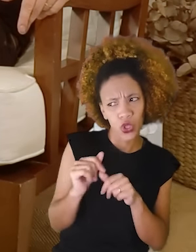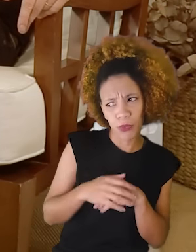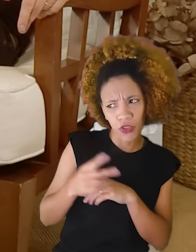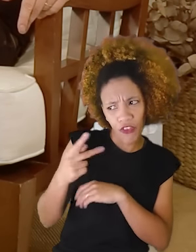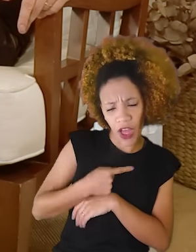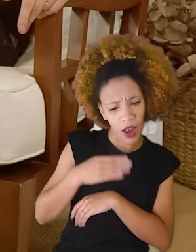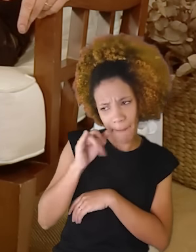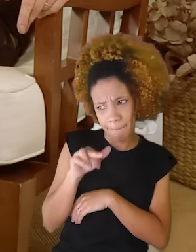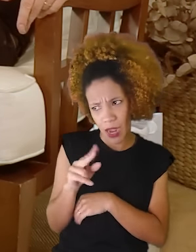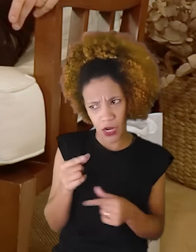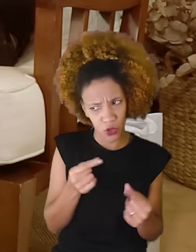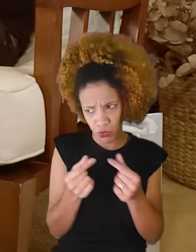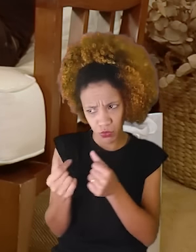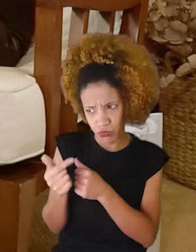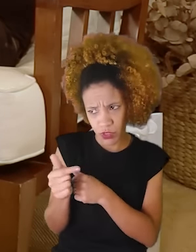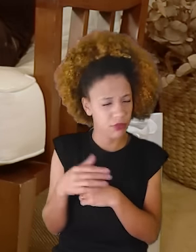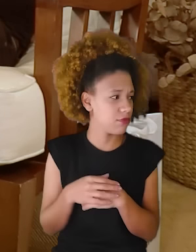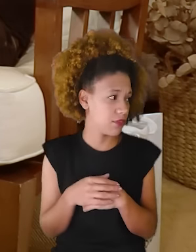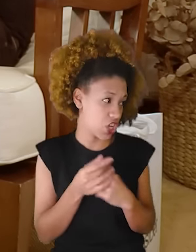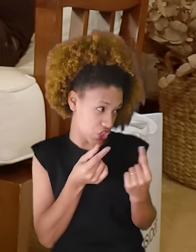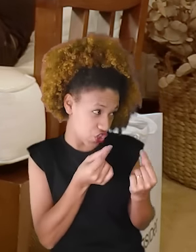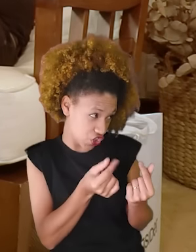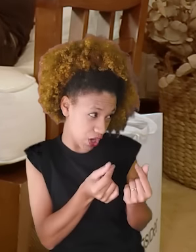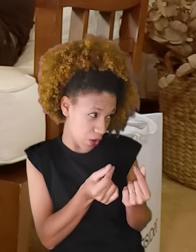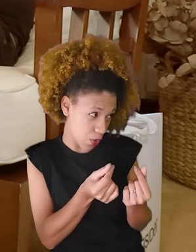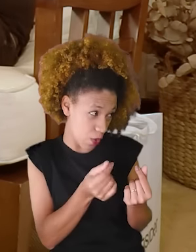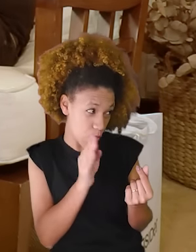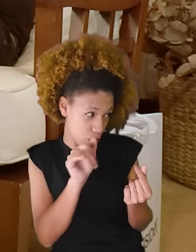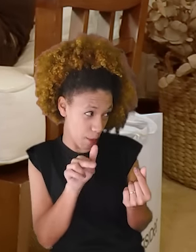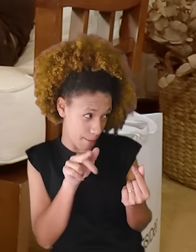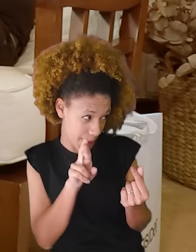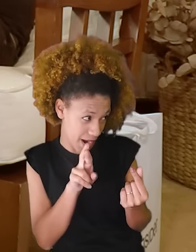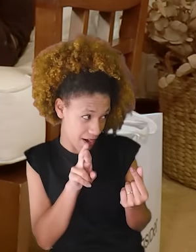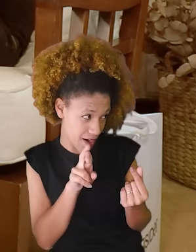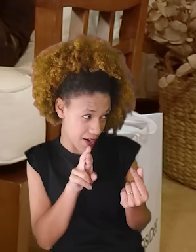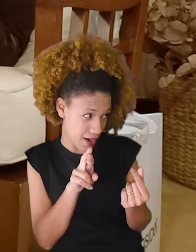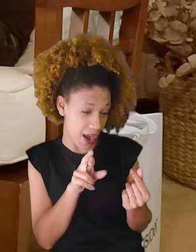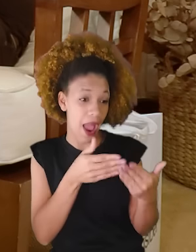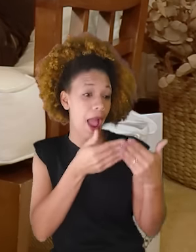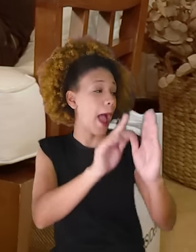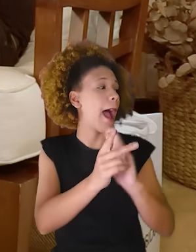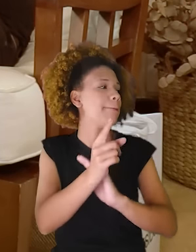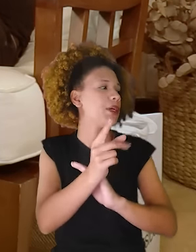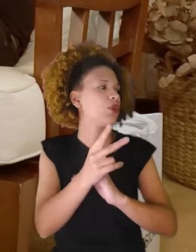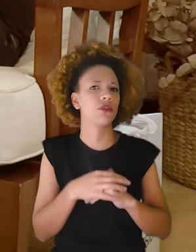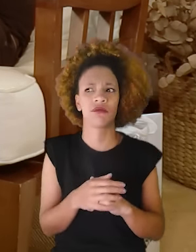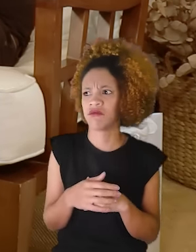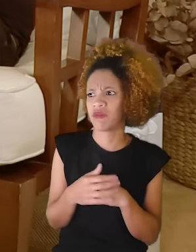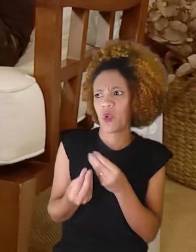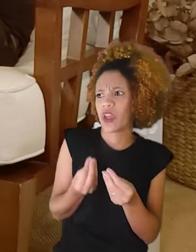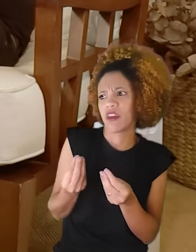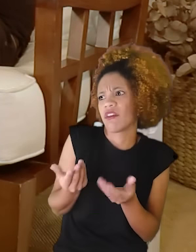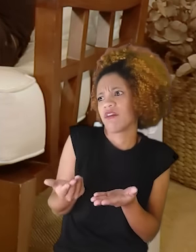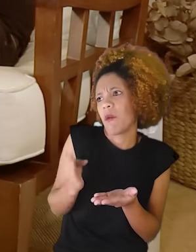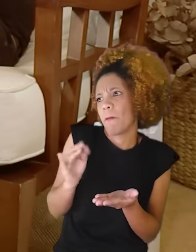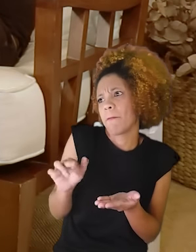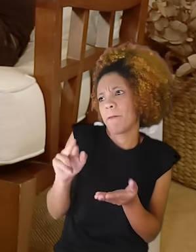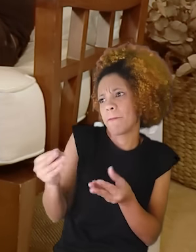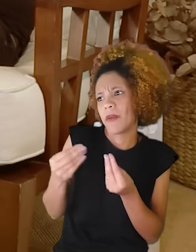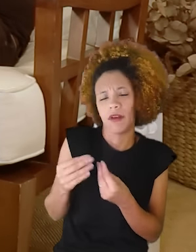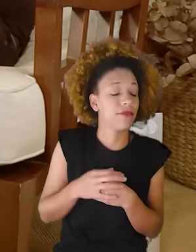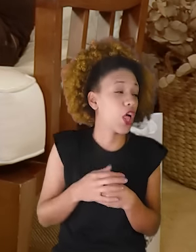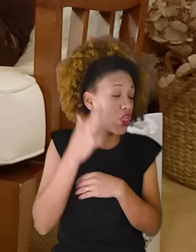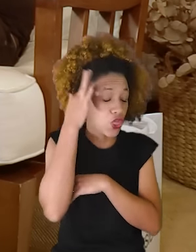não dá não dá você quer dinheiro no bar abre 12 ué dá o que então o bar bar dá dor de cabeça